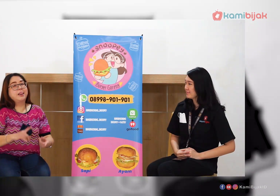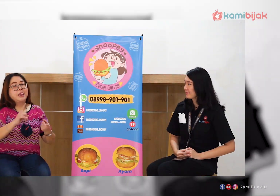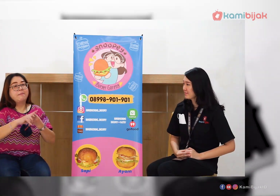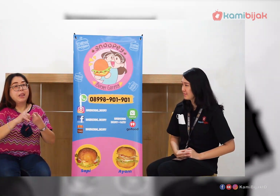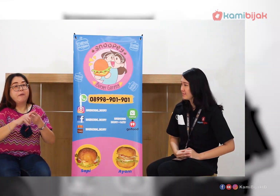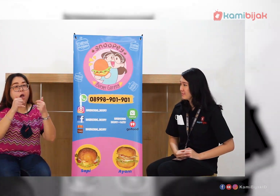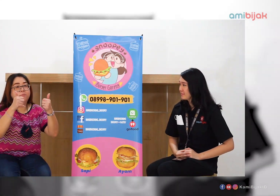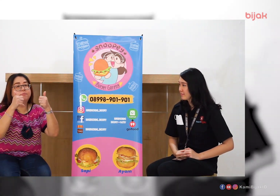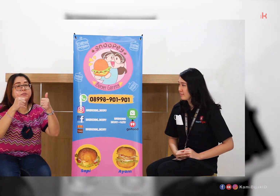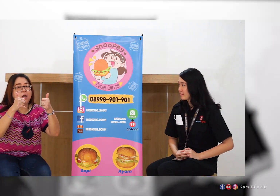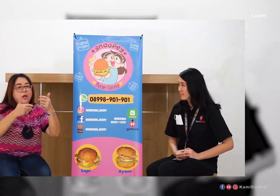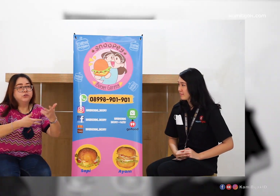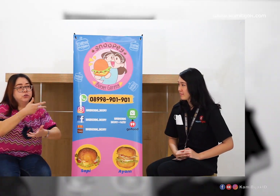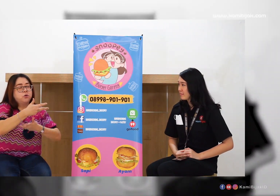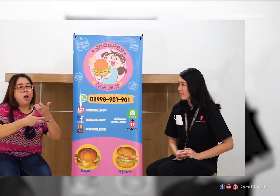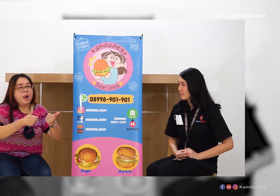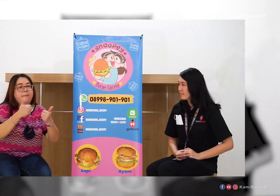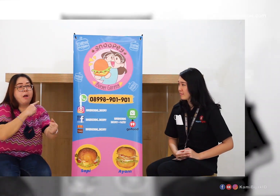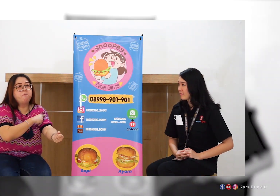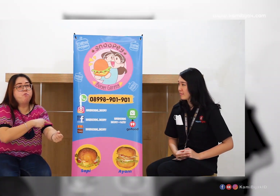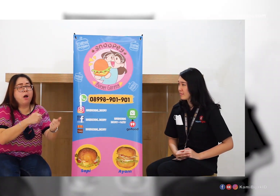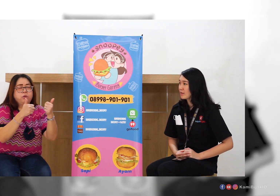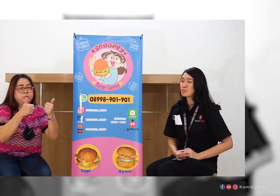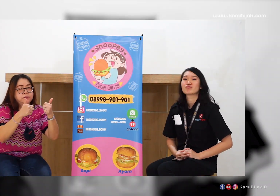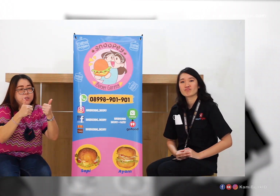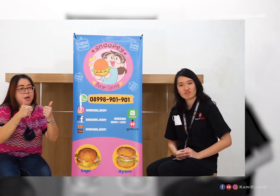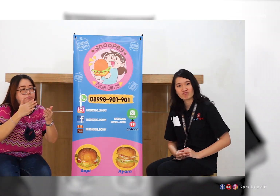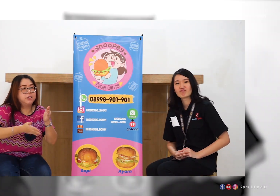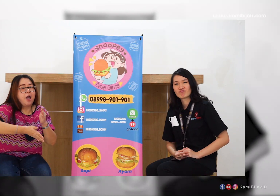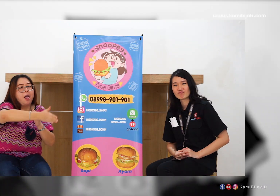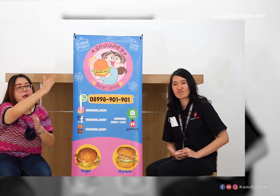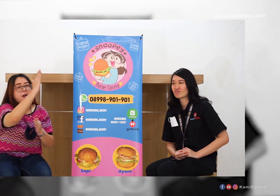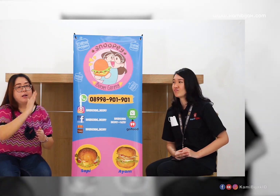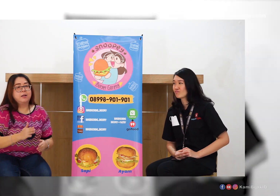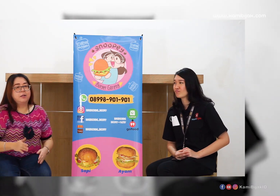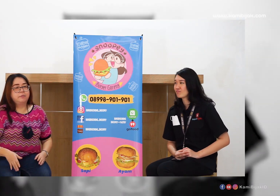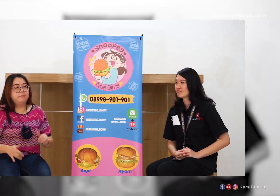Teman-teman pasti punya kemampuan berjualan, yakin saja.